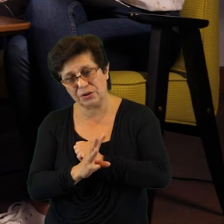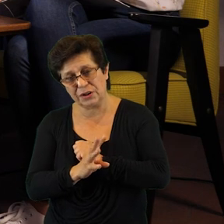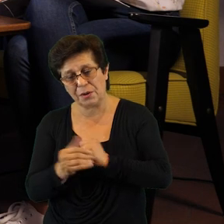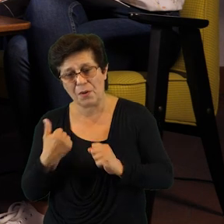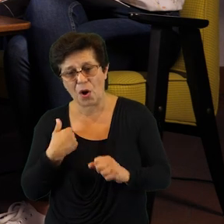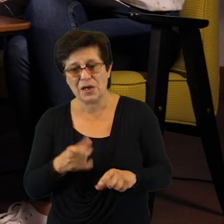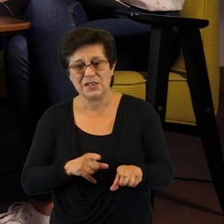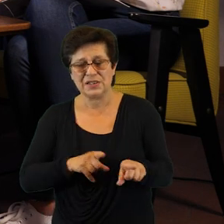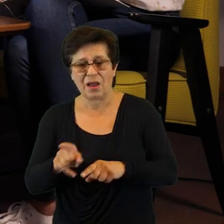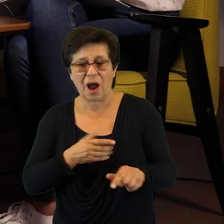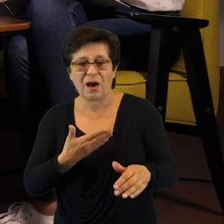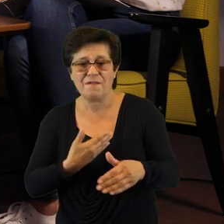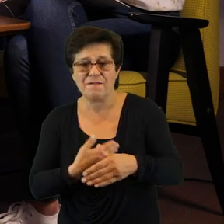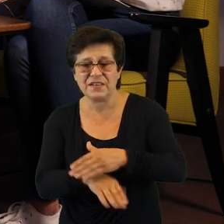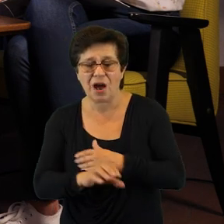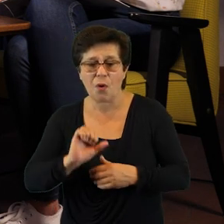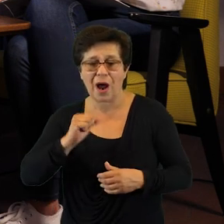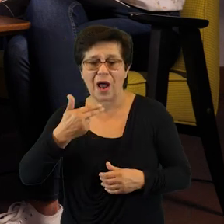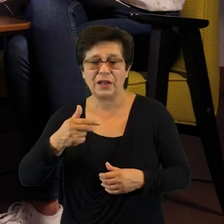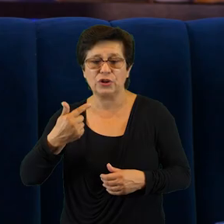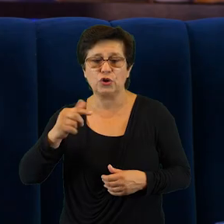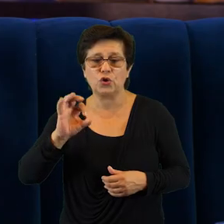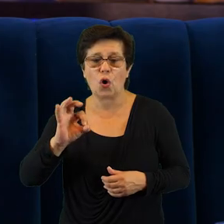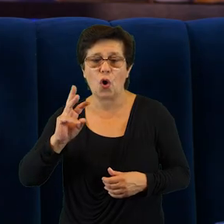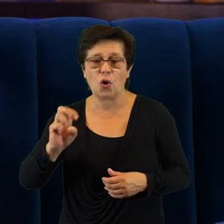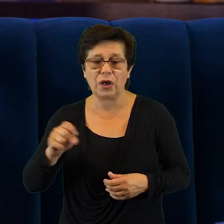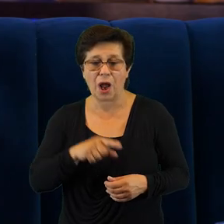wydał Barańczak antologię zatytułowaną "Bóg, trąba i ojczyzna: